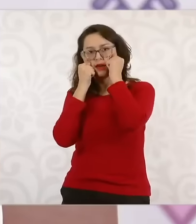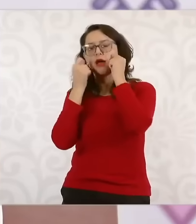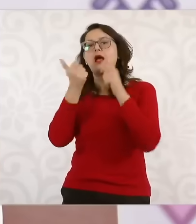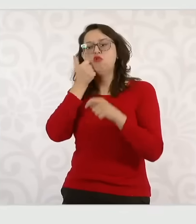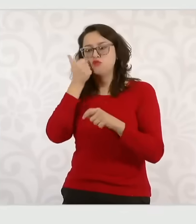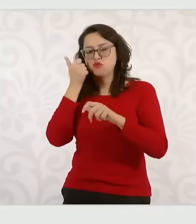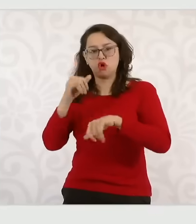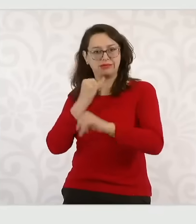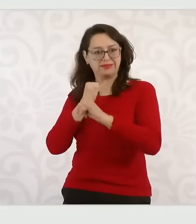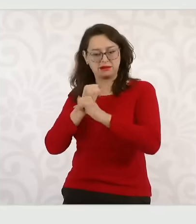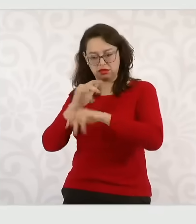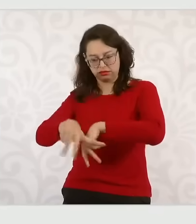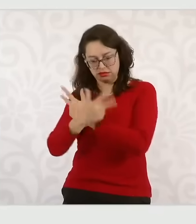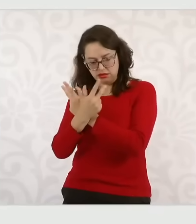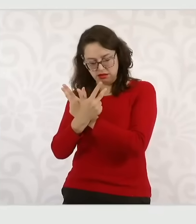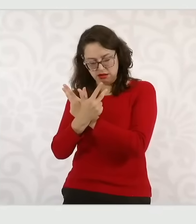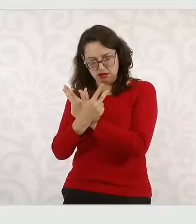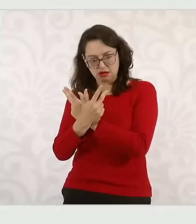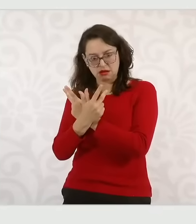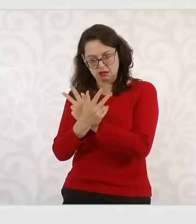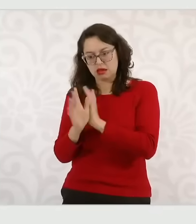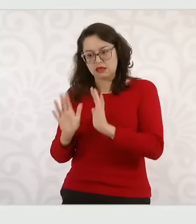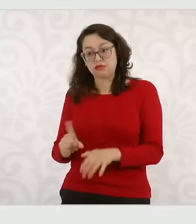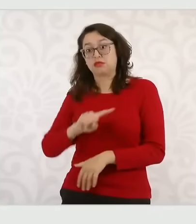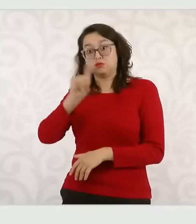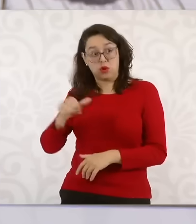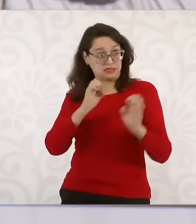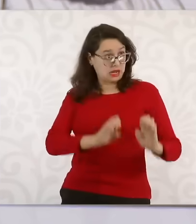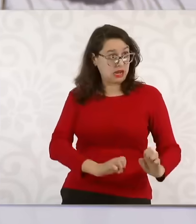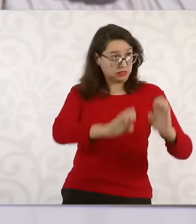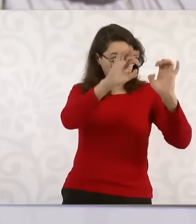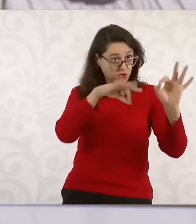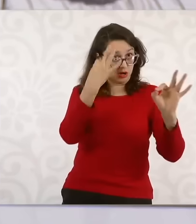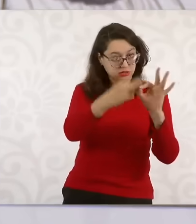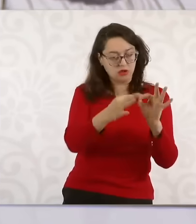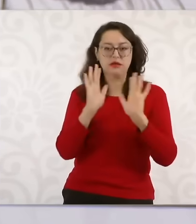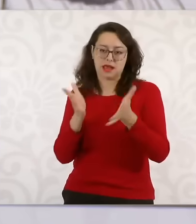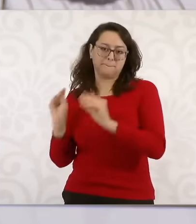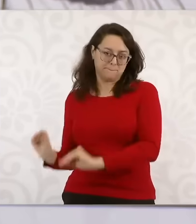ya pueden elegir presencial o semipresencial, llevar una parte a distancia y otra presencial.